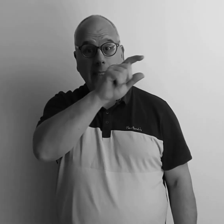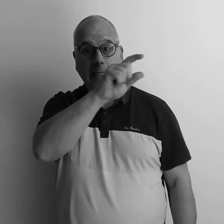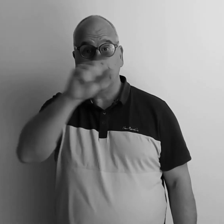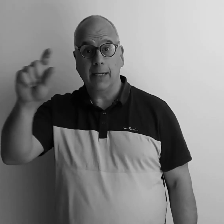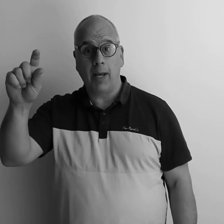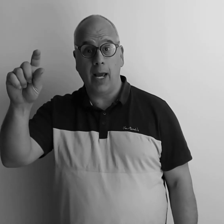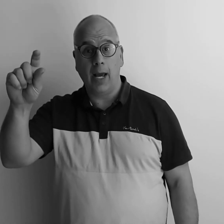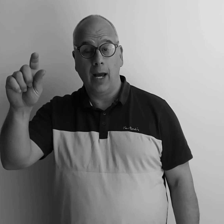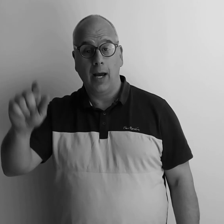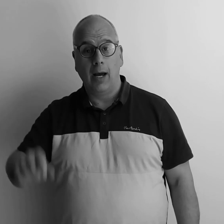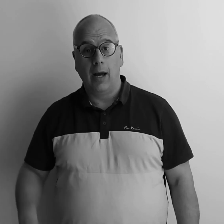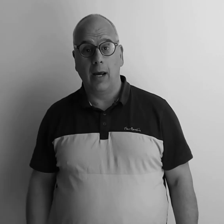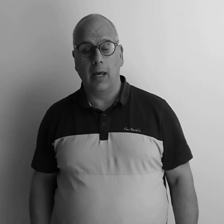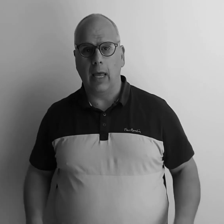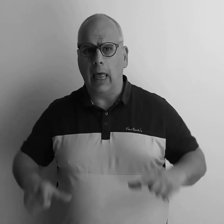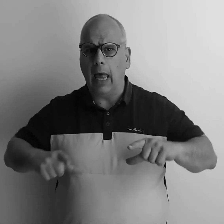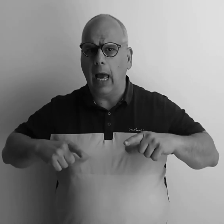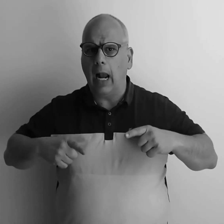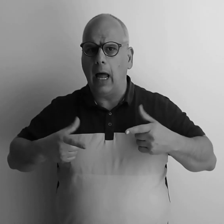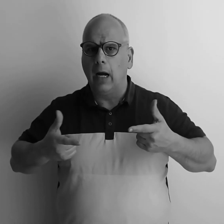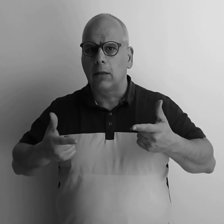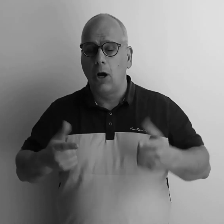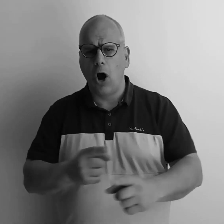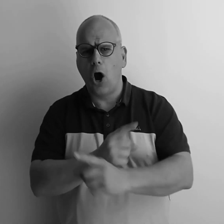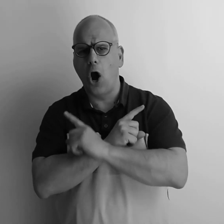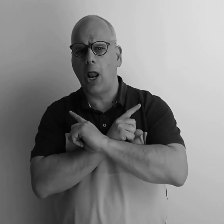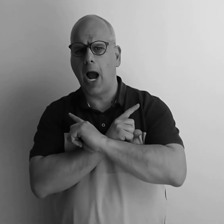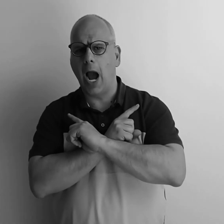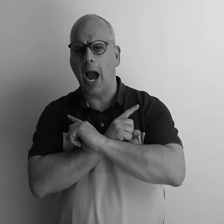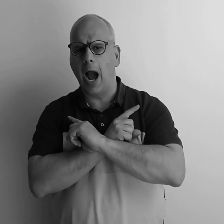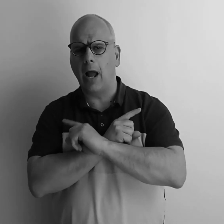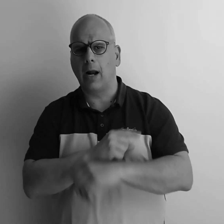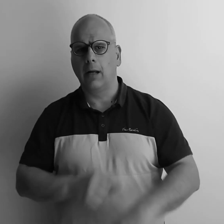Címe: Élet, halál